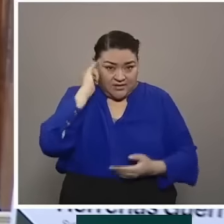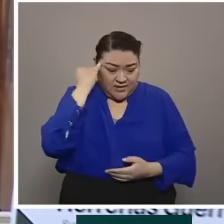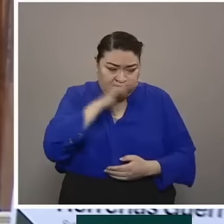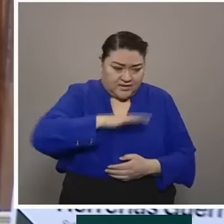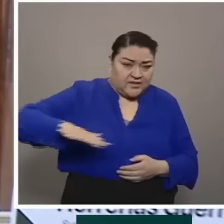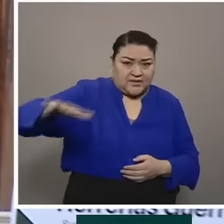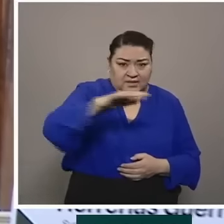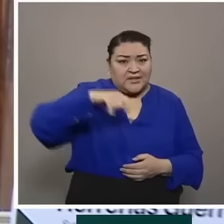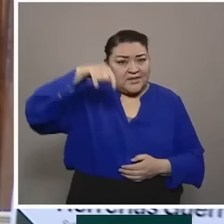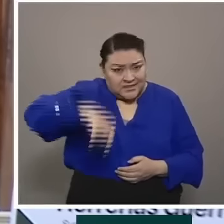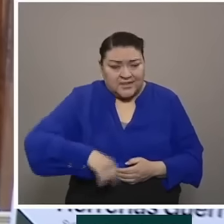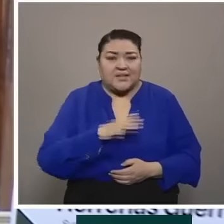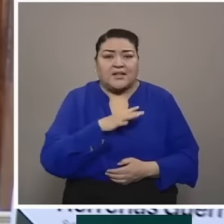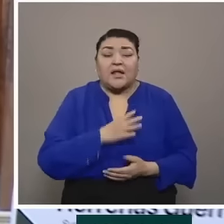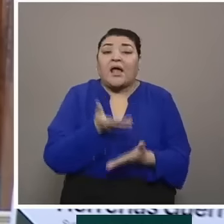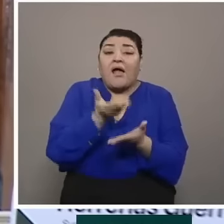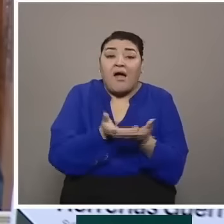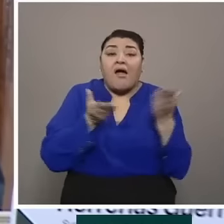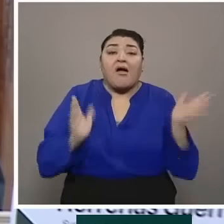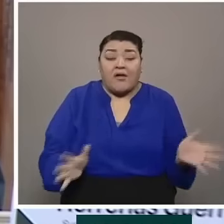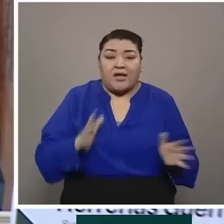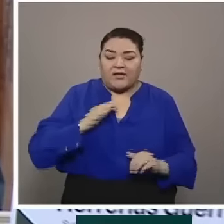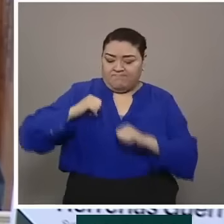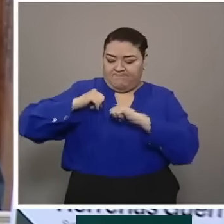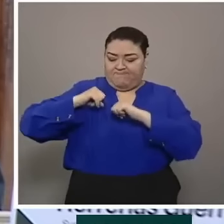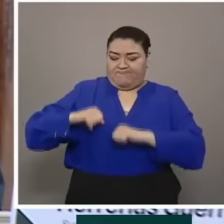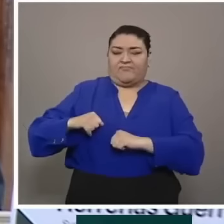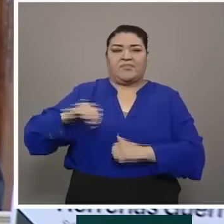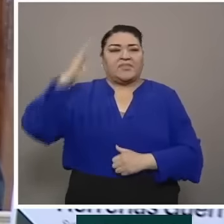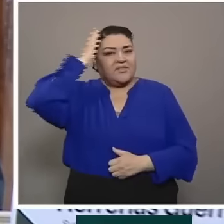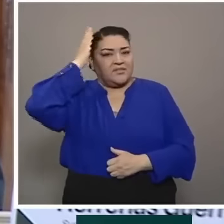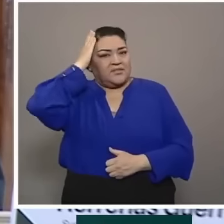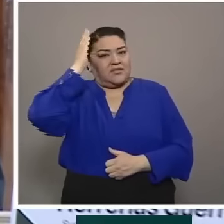hoy tenemos al frente de la Suprema Corte de Justicia de la Nación a un indígena,